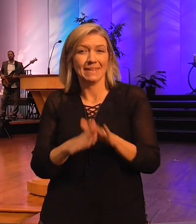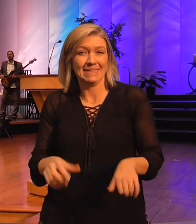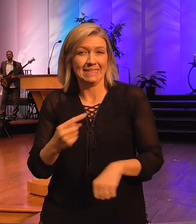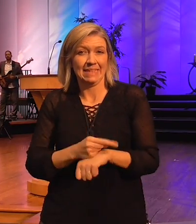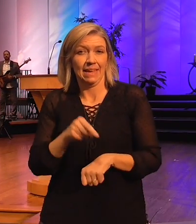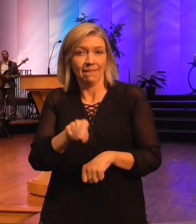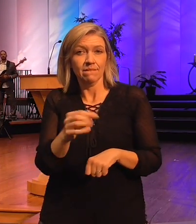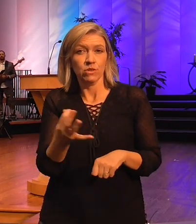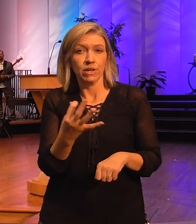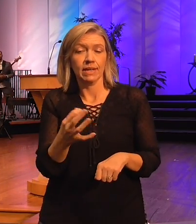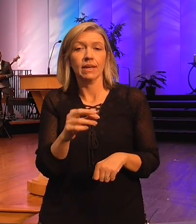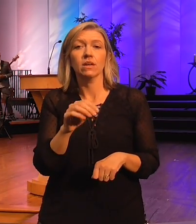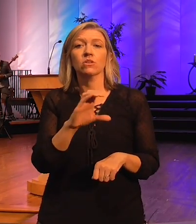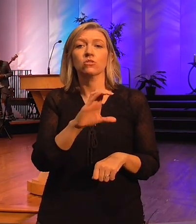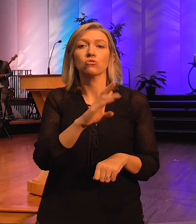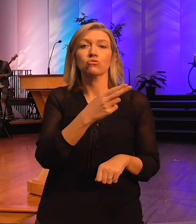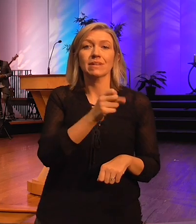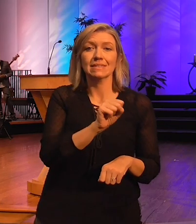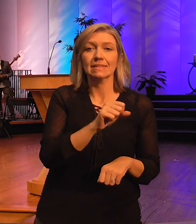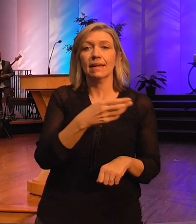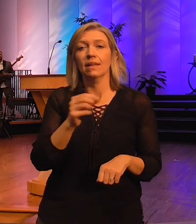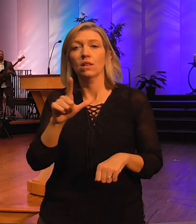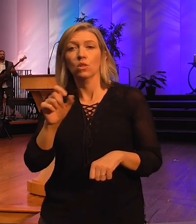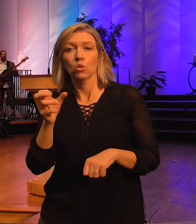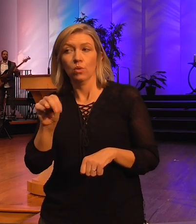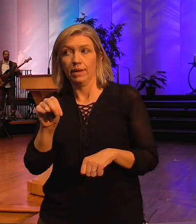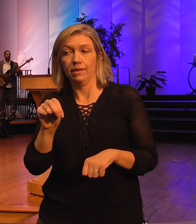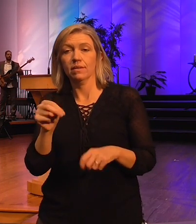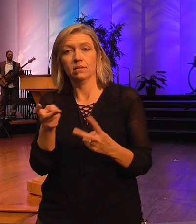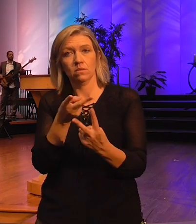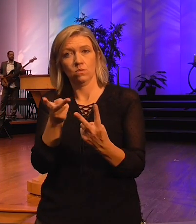nuestro personal y la Reverenda Lauren Martin dirigirán una hermosa oración en línea si desea